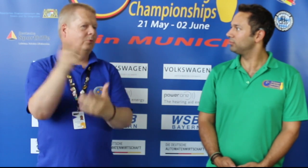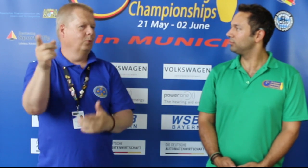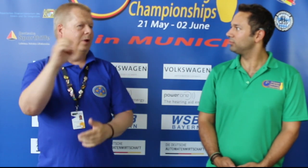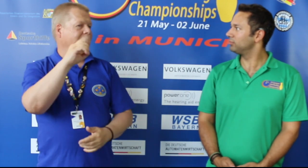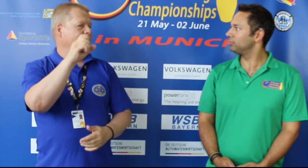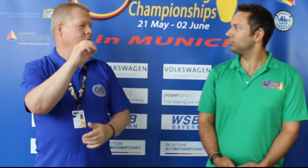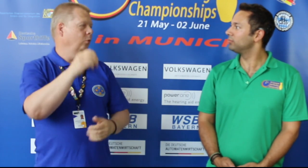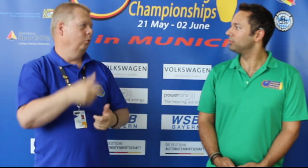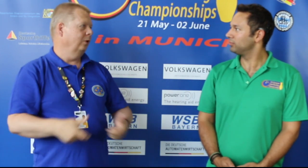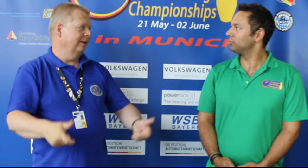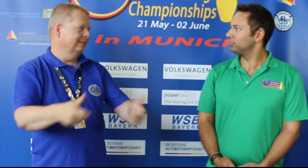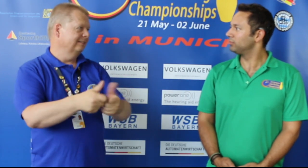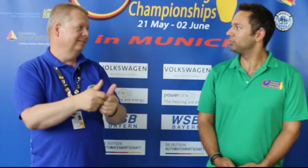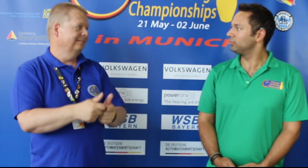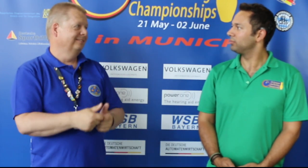Dann wird es beim Kongress beantragt.